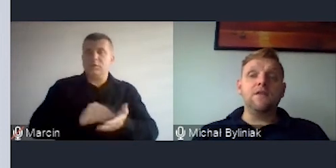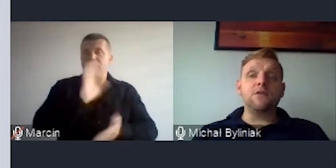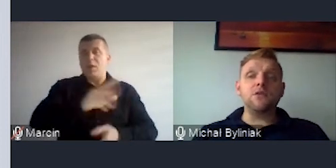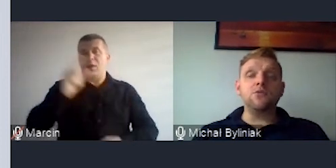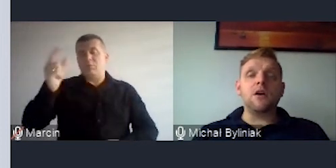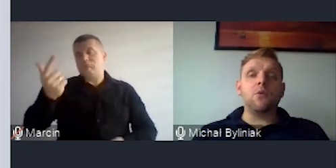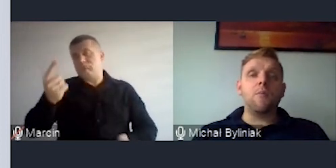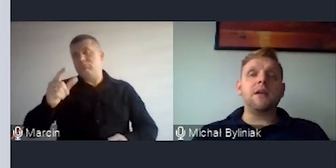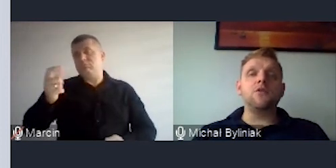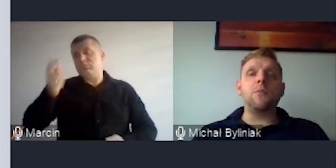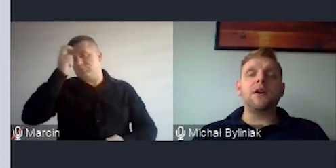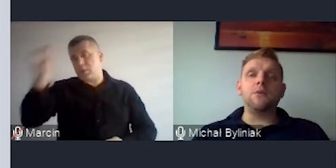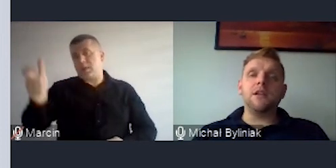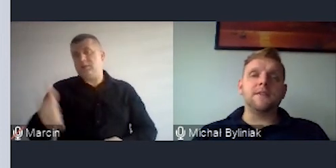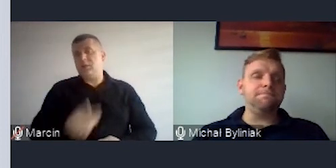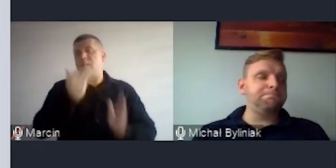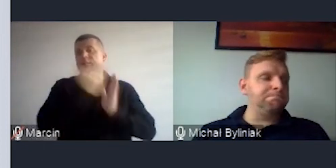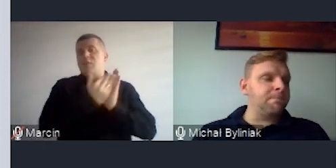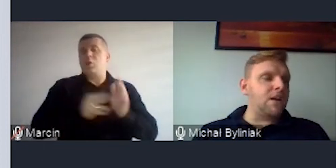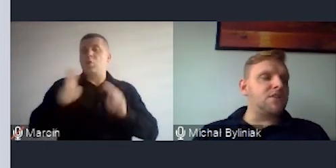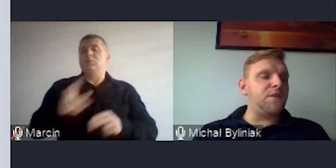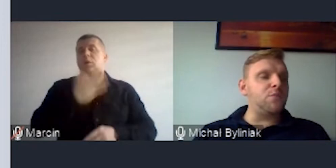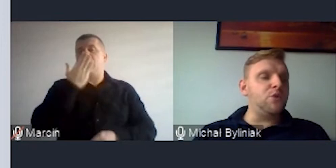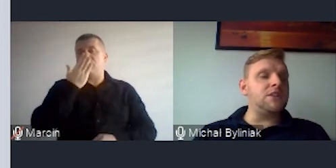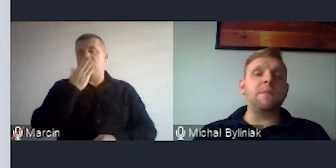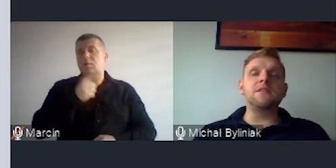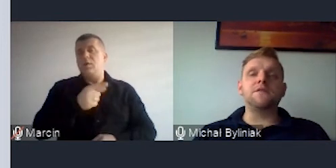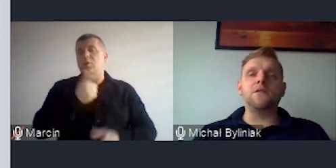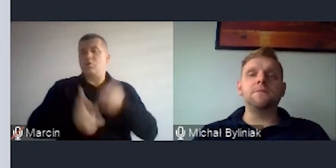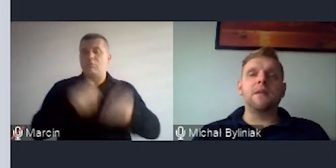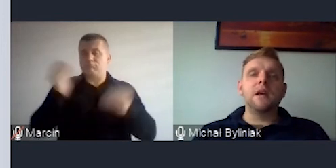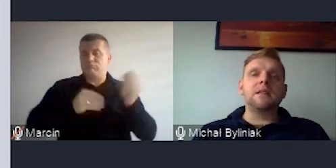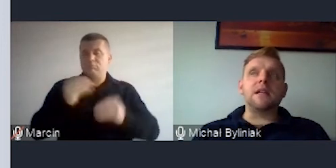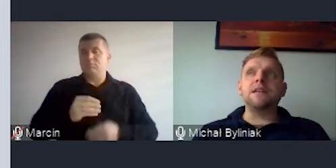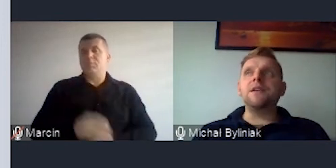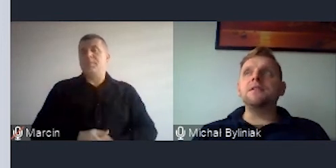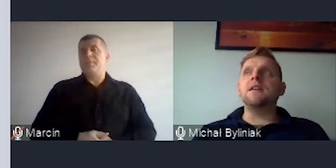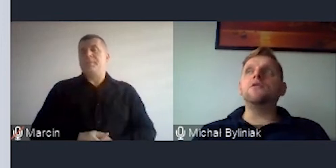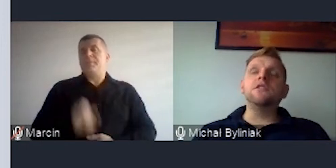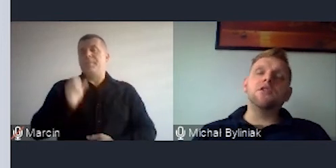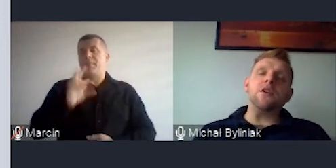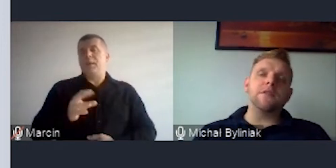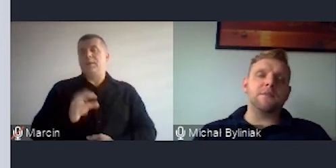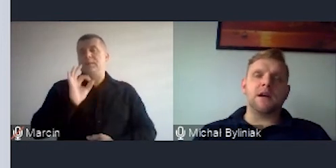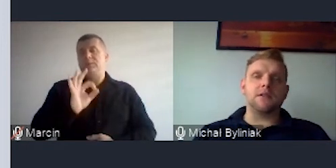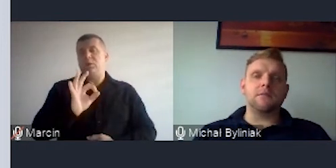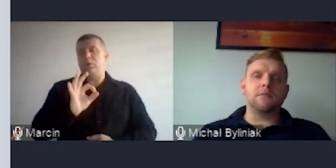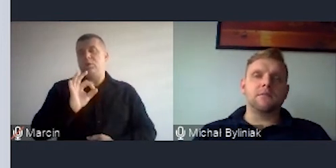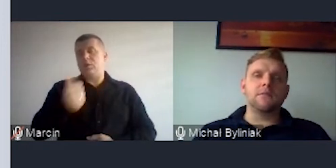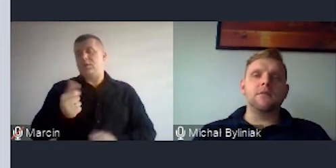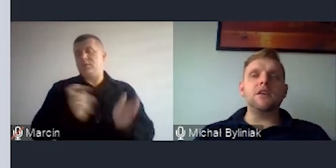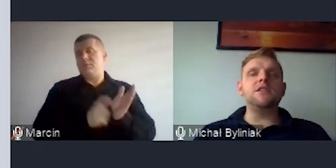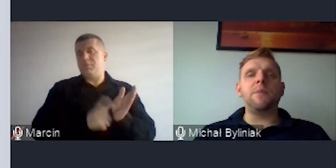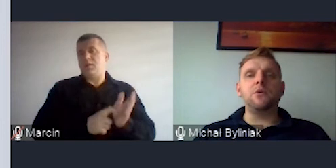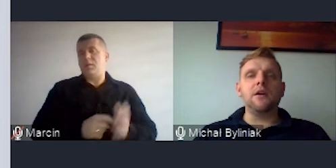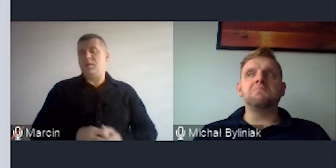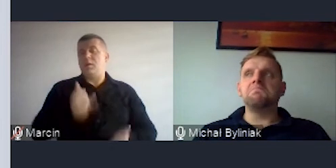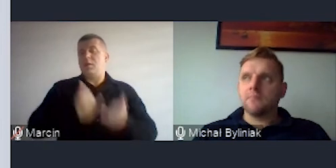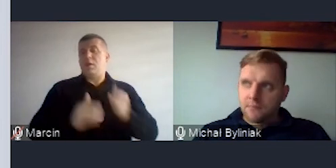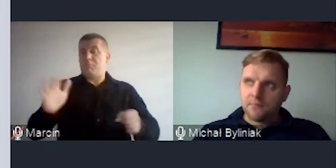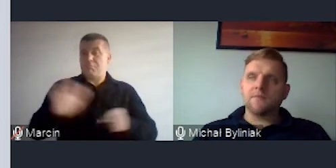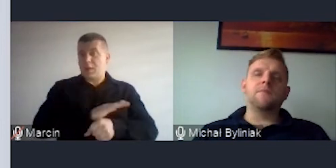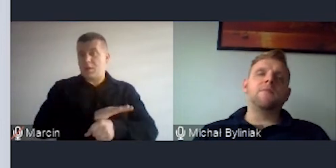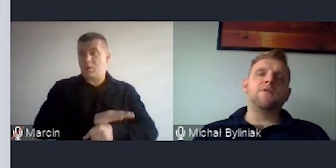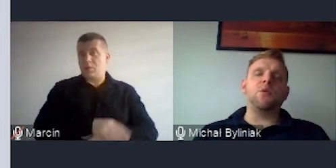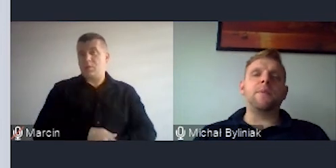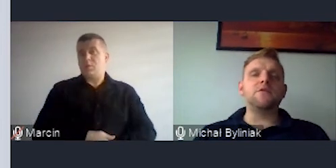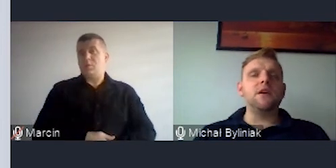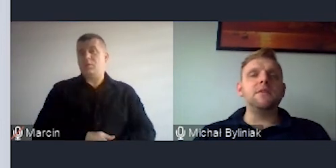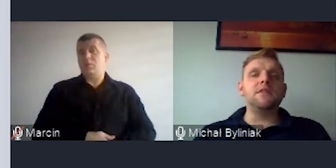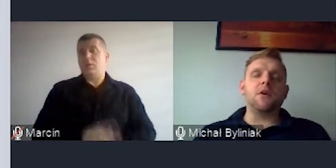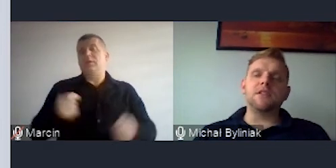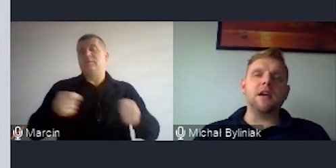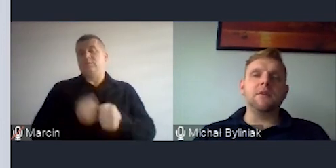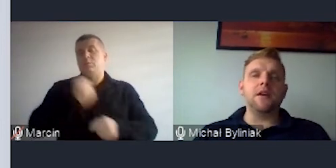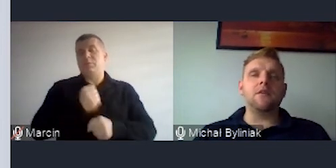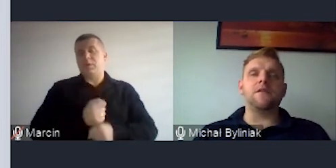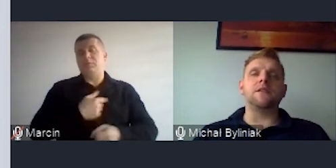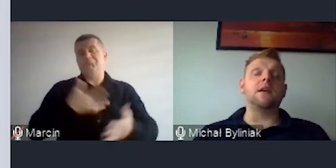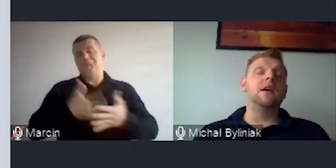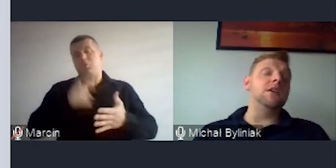I warunki udziału będą polegały na tym, że sformujecie Państwo takie 0-1 wymaganie, jeśli spełnia, współpracujemy zanim, oceniamy jego ofertę.